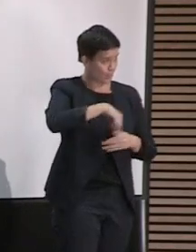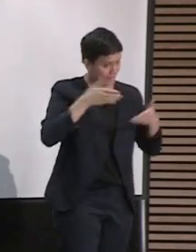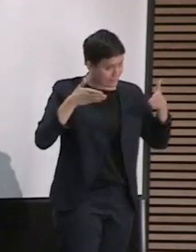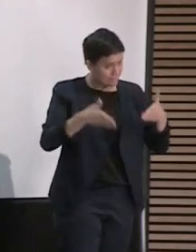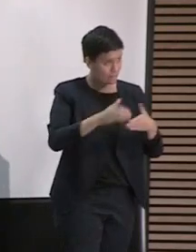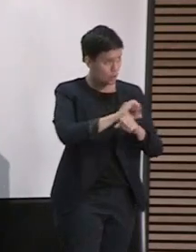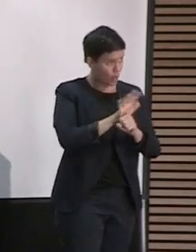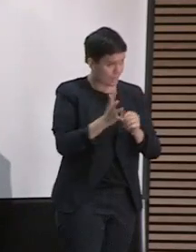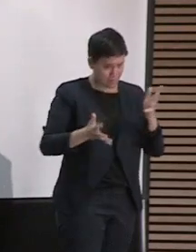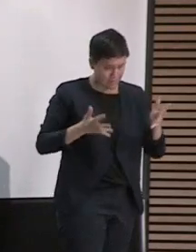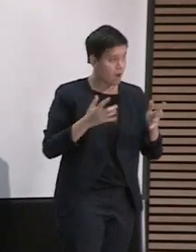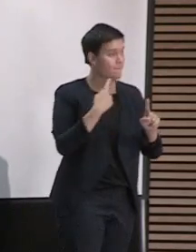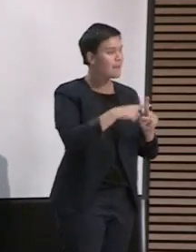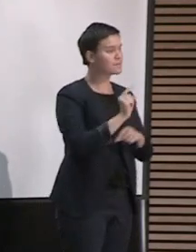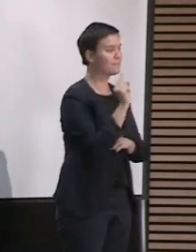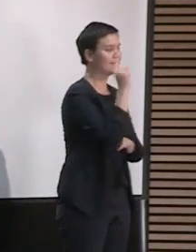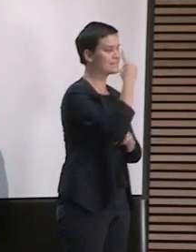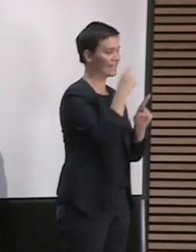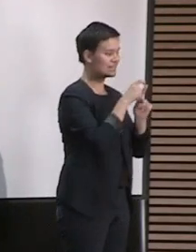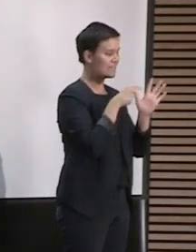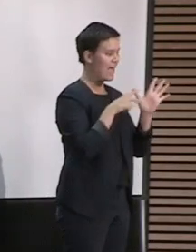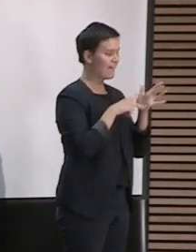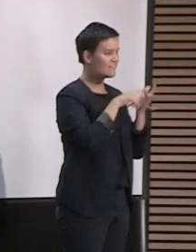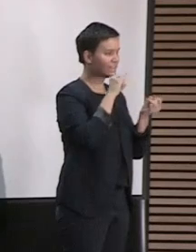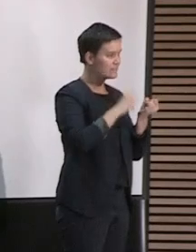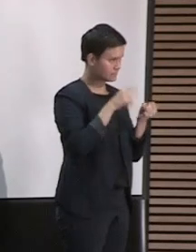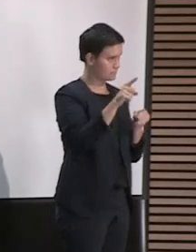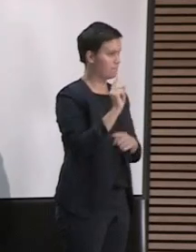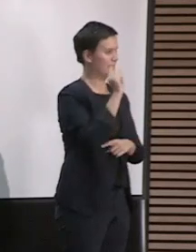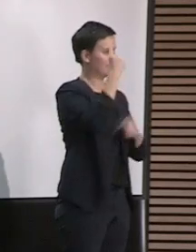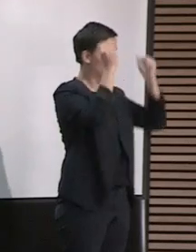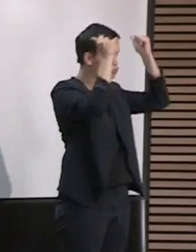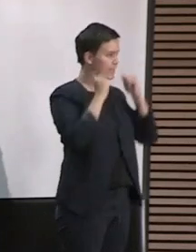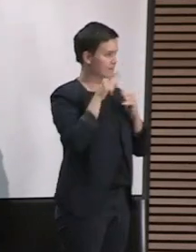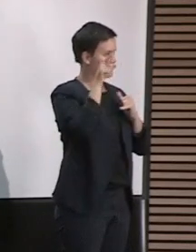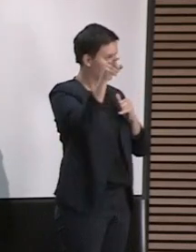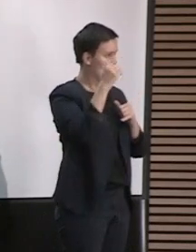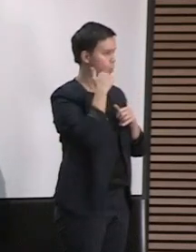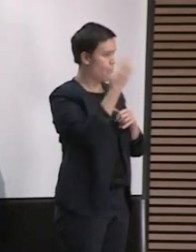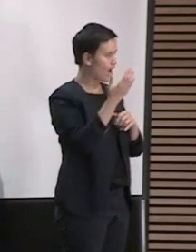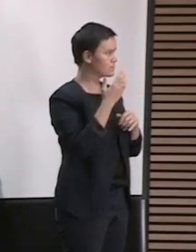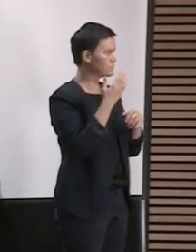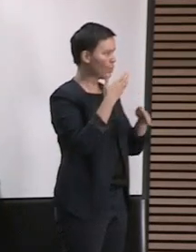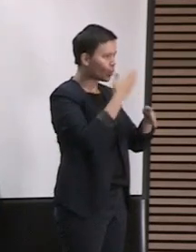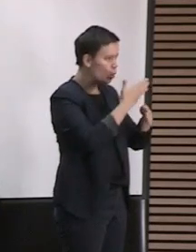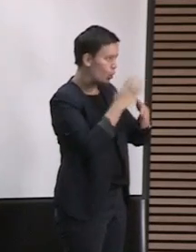ake te korero, mo te pnaha whakawa katoa, na tatou. I tino mahi i te wa e noho ana tatou i